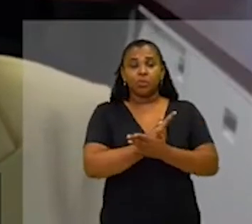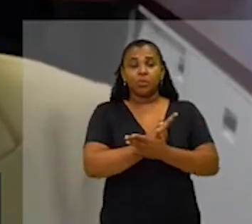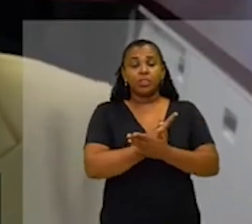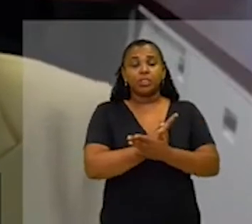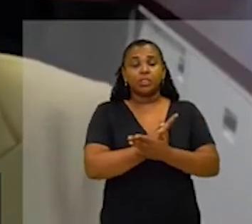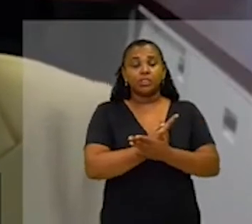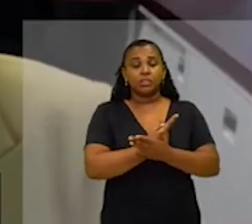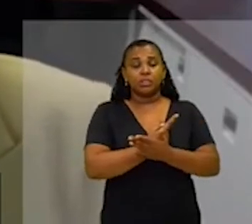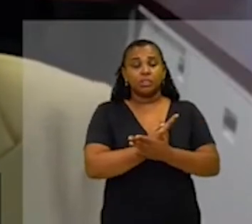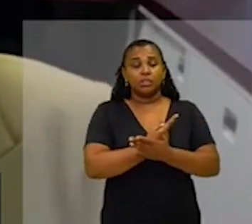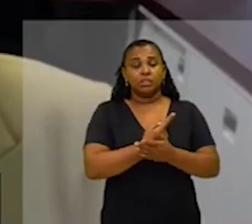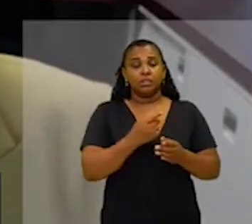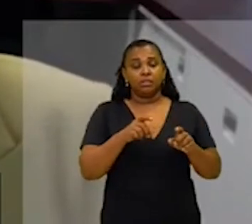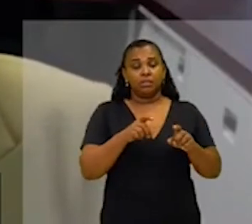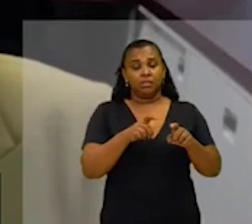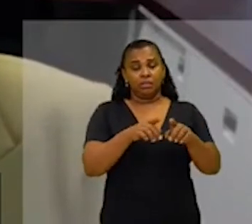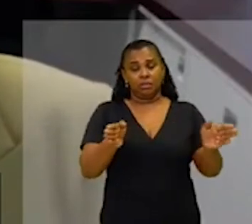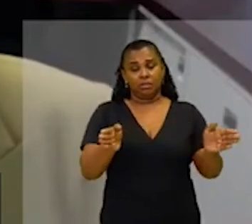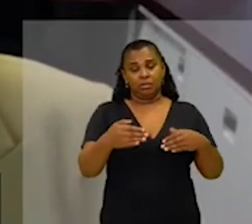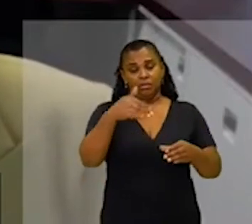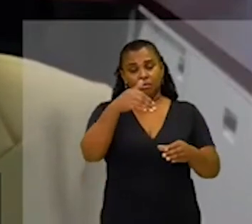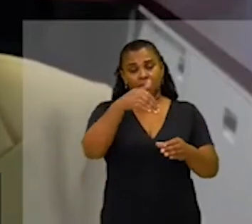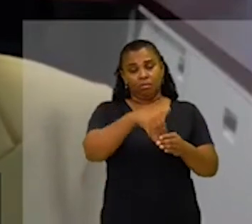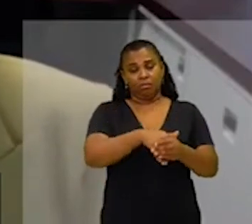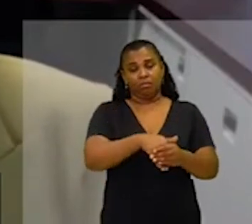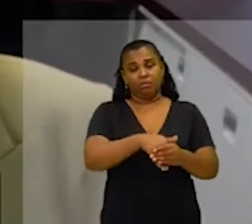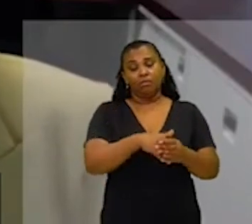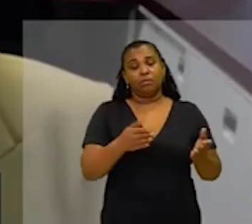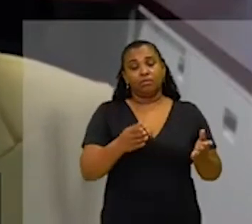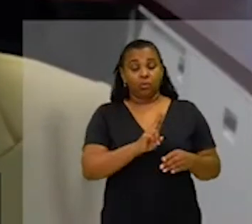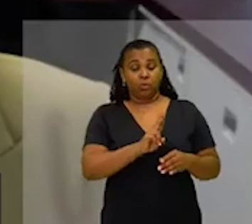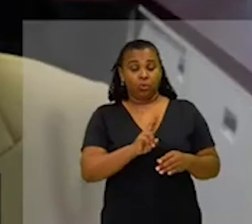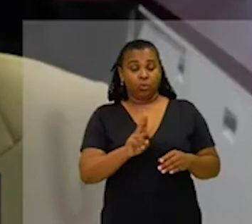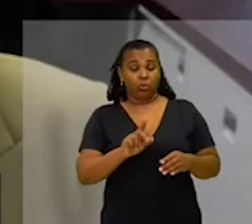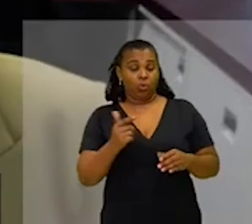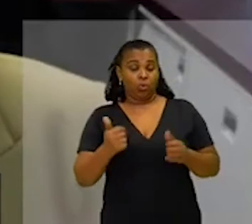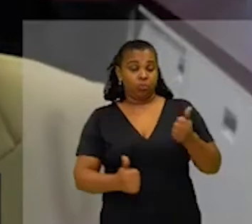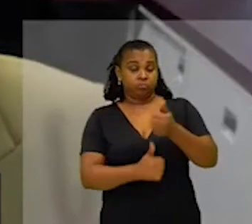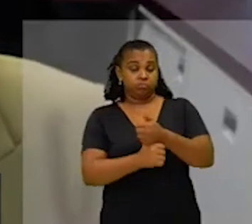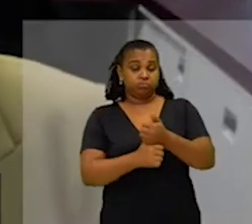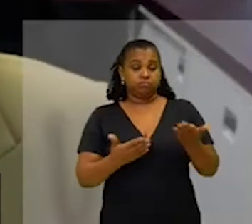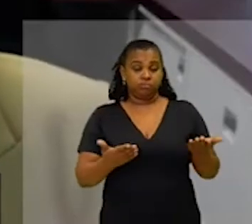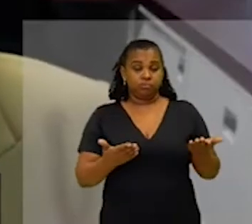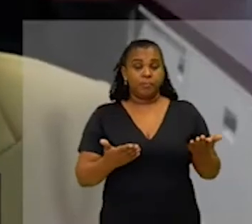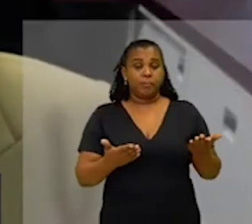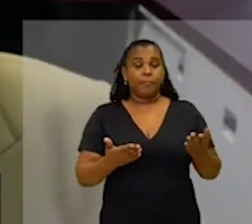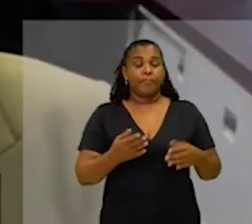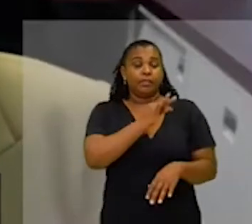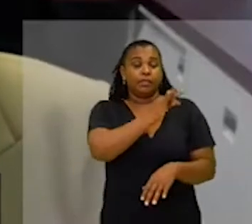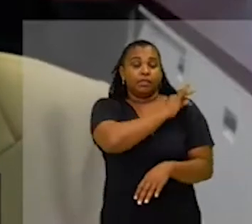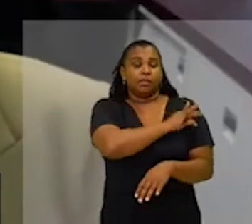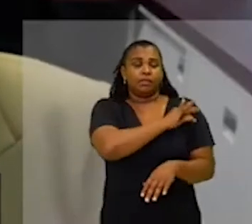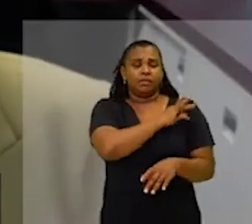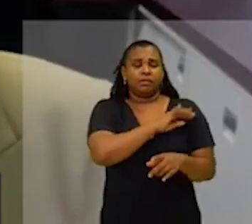nome é administração faz isso para trazer ideias mesmo para questões técnicas que são complexas